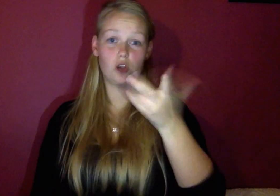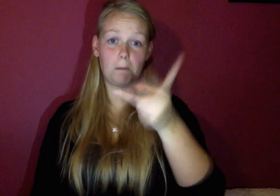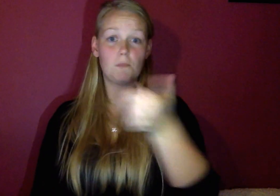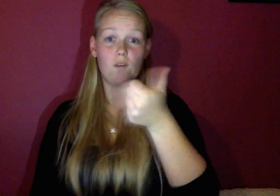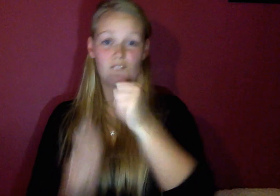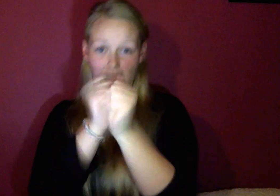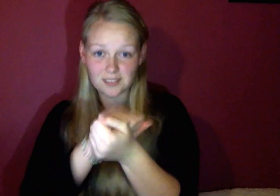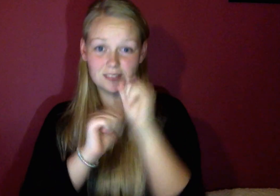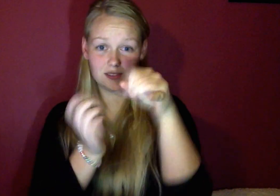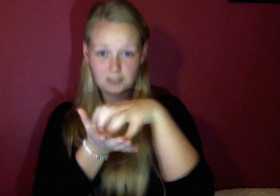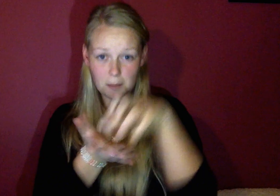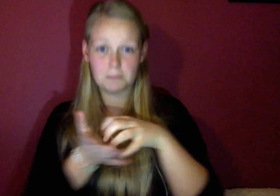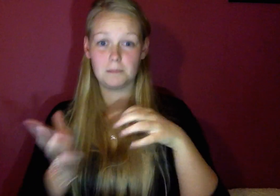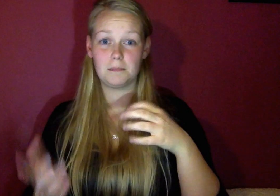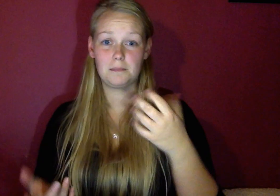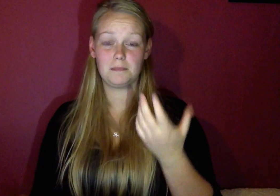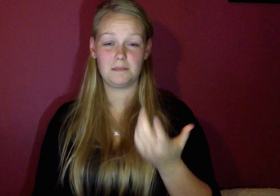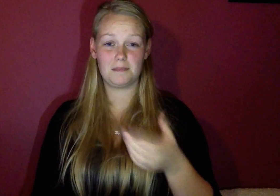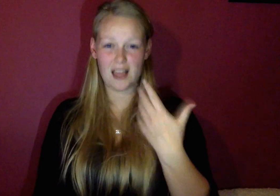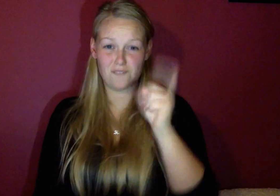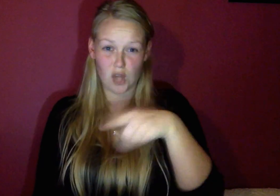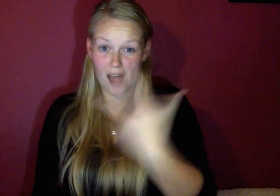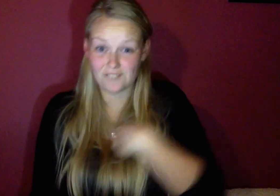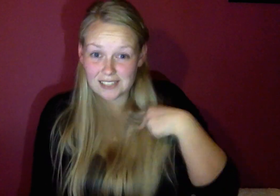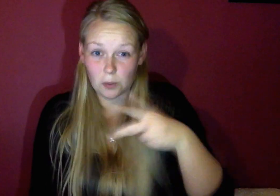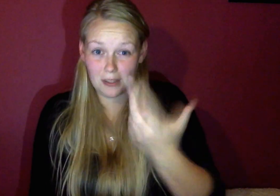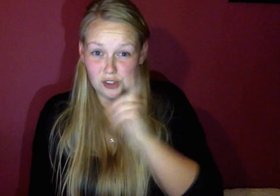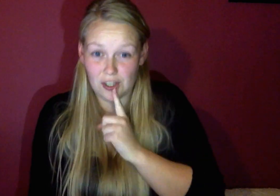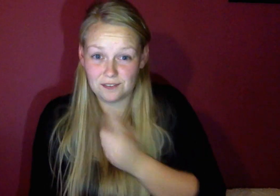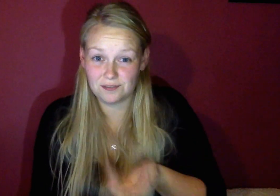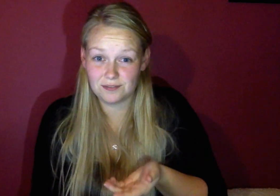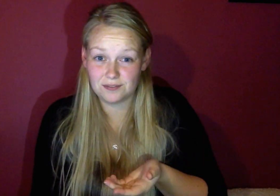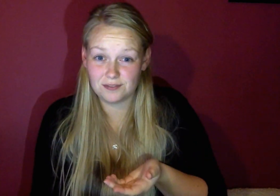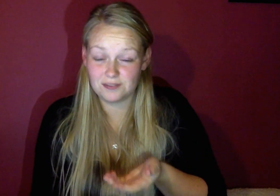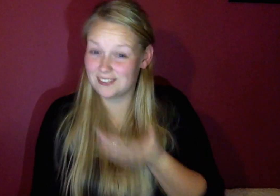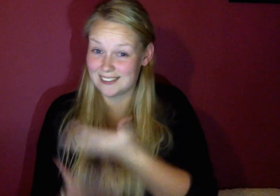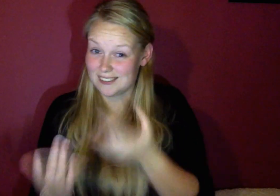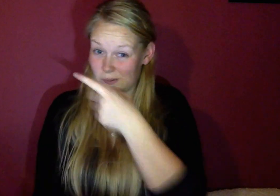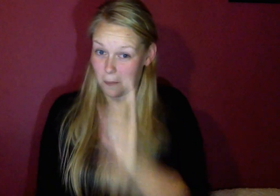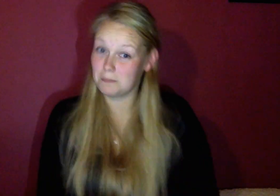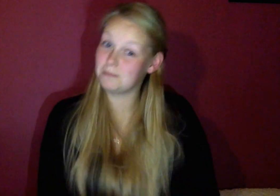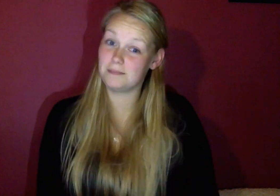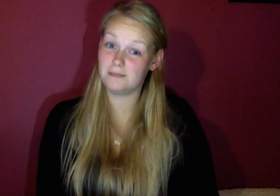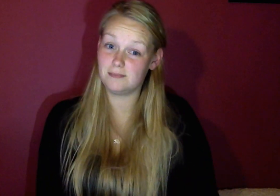Vad som behövs att förändras i samhället. Det är för att vi är döva. Inte dem.